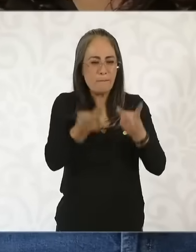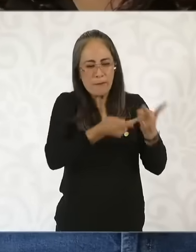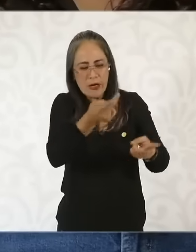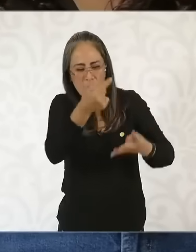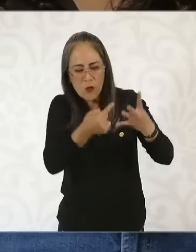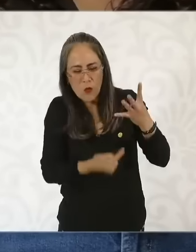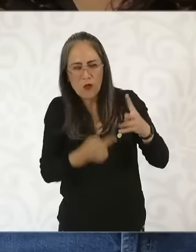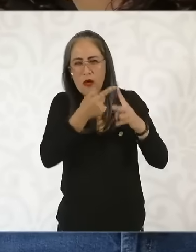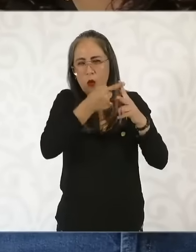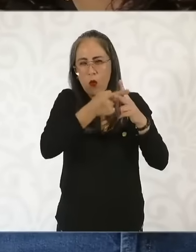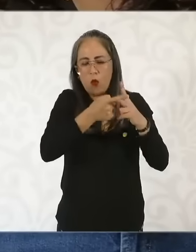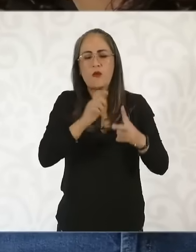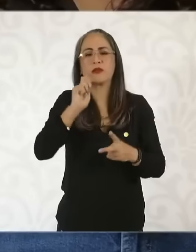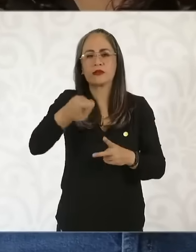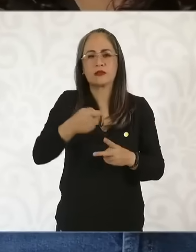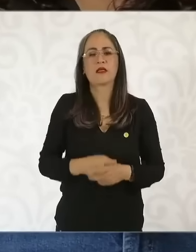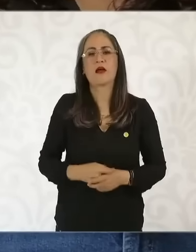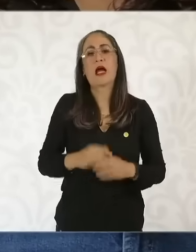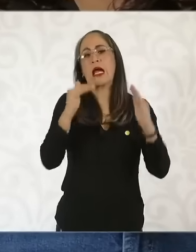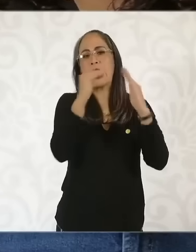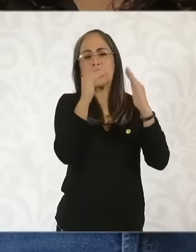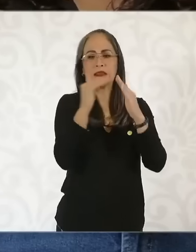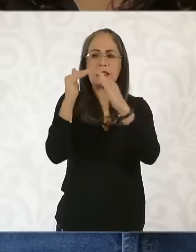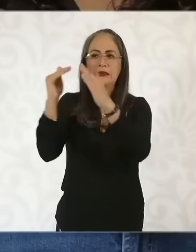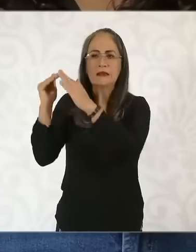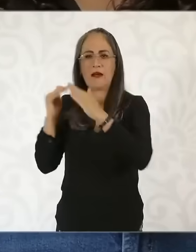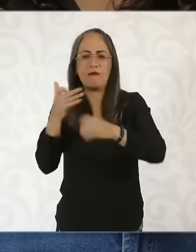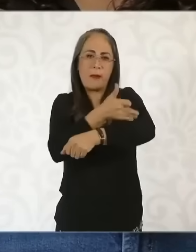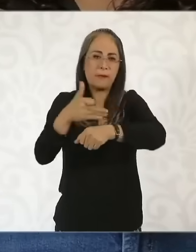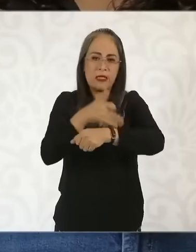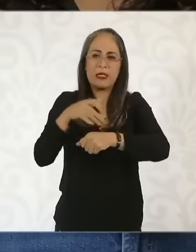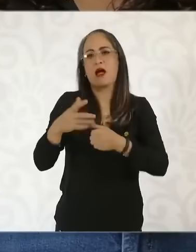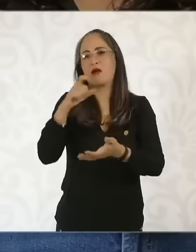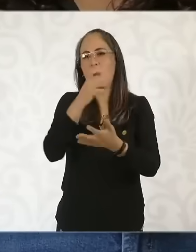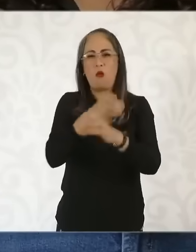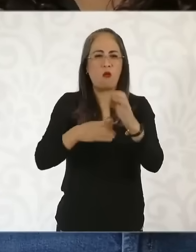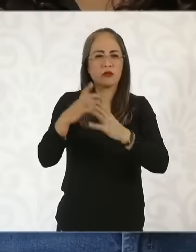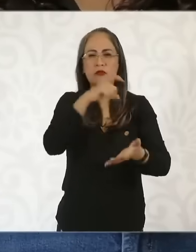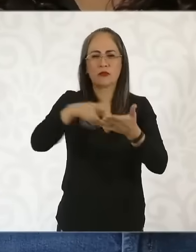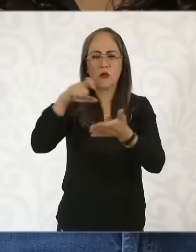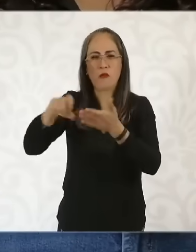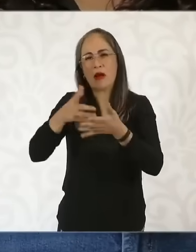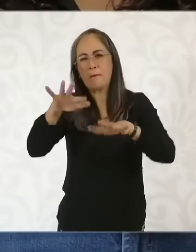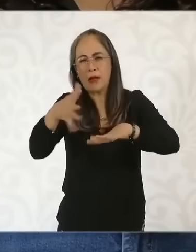la el poder adquisitivo de los hogares. Se sitúa en 10.3% 3% si no mal recuerdo más menos. Pero